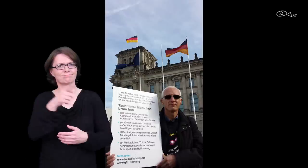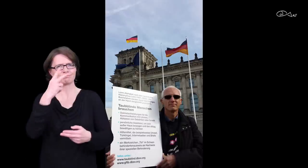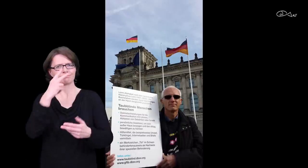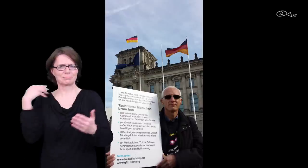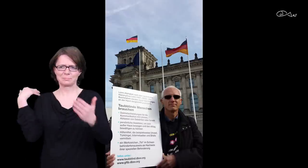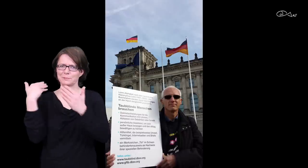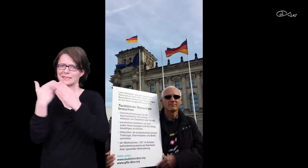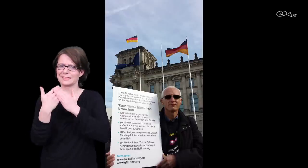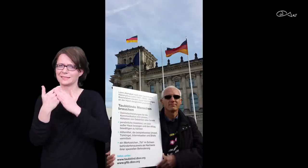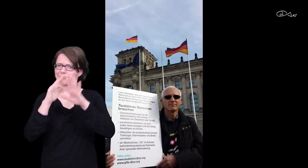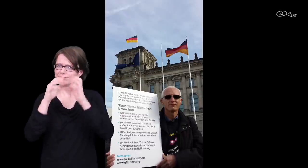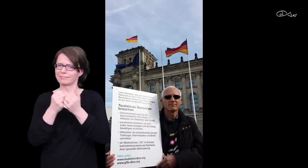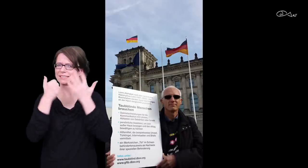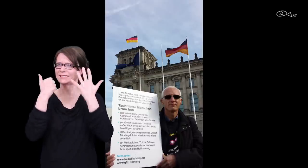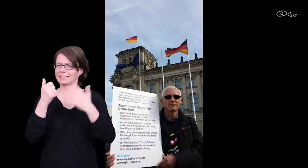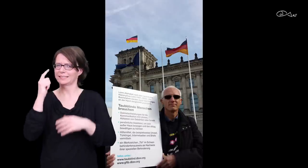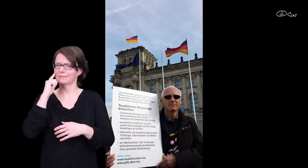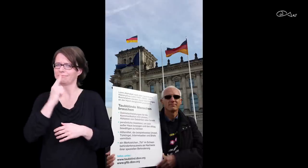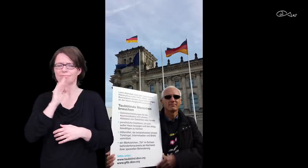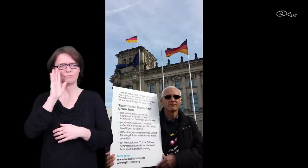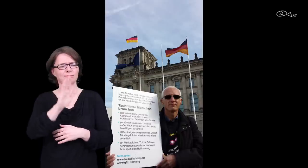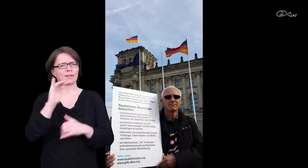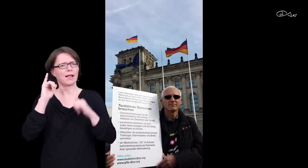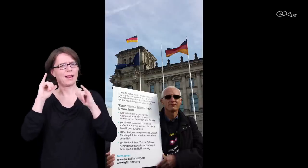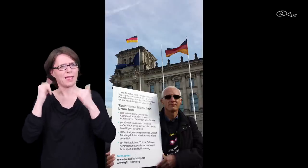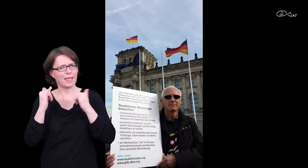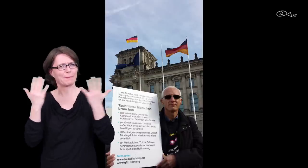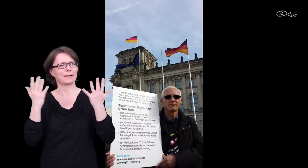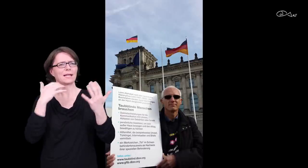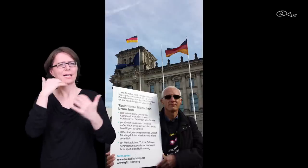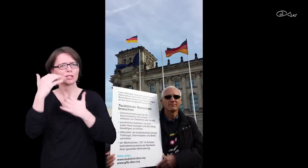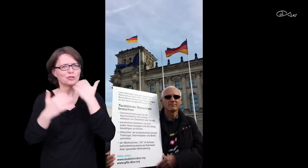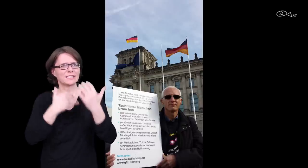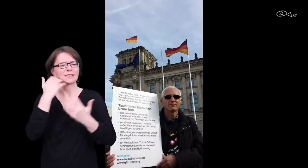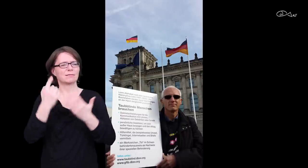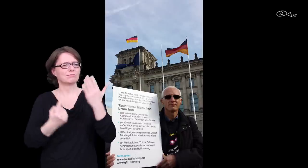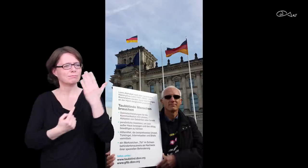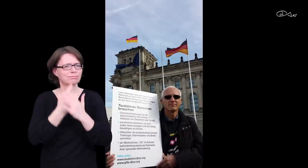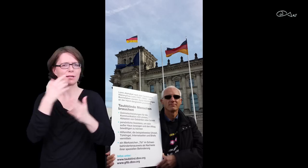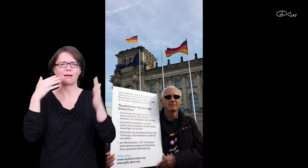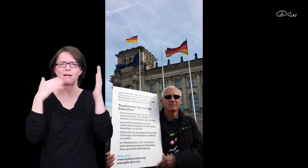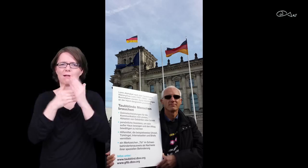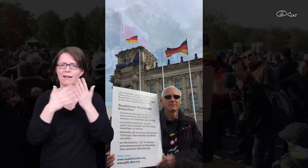Wir haben nun sechs taube Menschen kennengelernt. Wir haben etwas über ihre Leben, ihre Geschichten und ihre Barrieren erfahren.